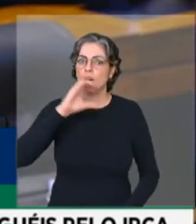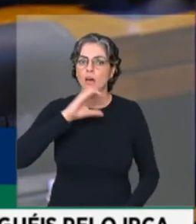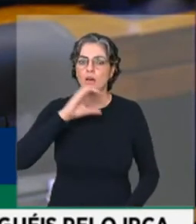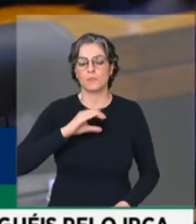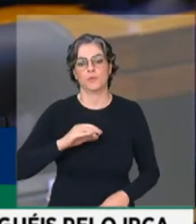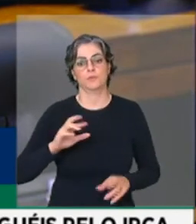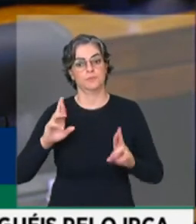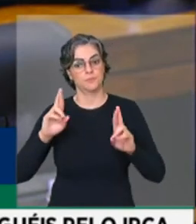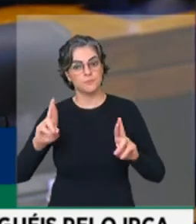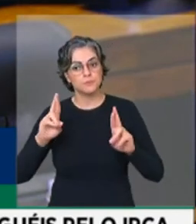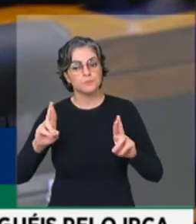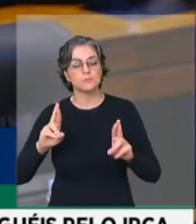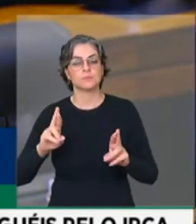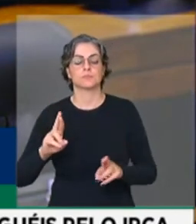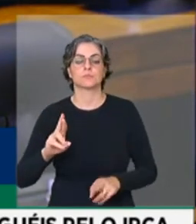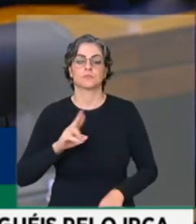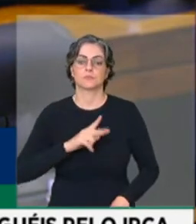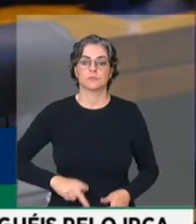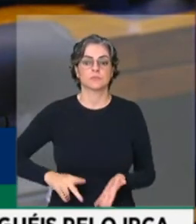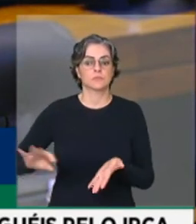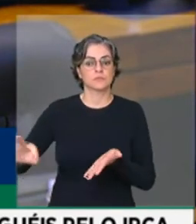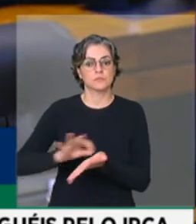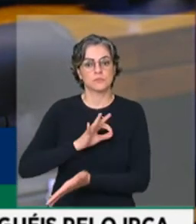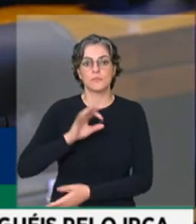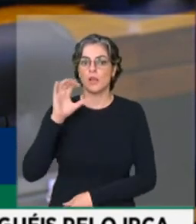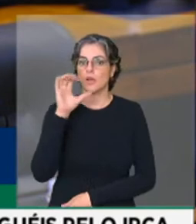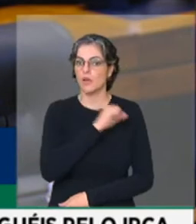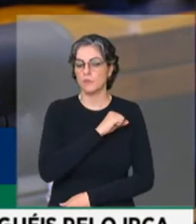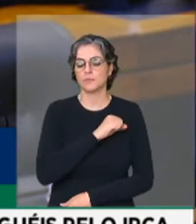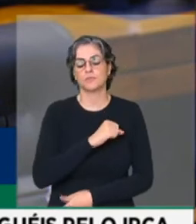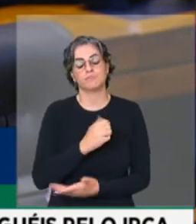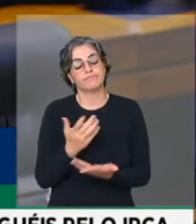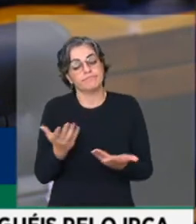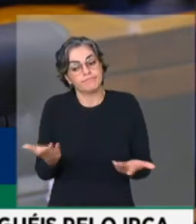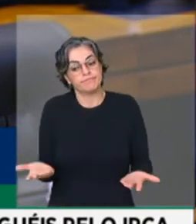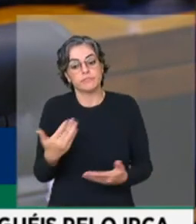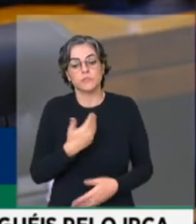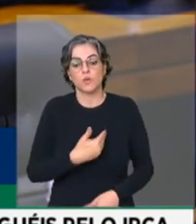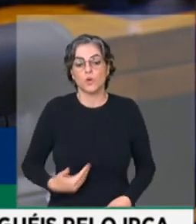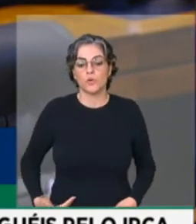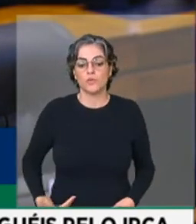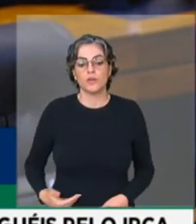GOVERNO, QUE ALIÁS... DIGA-SE DE PASSAGEM, AQUI NA CÂMARA, NA PRIMEIRA VOTAÇÃO, O GOVERNO VOTOU CONTRA E CRIOU